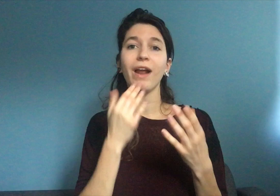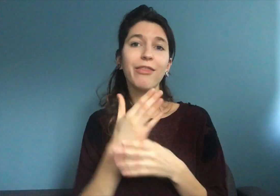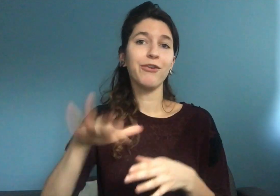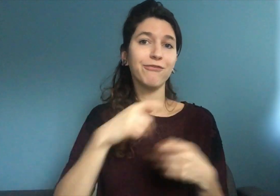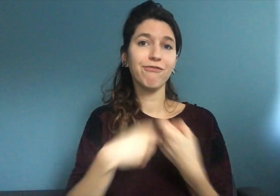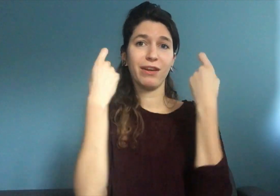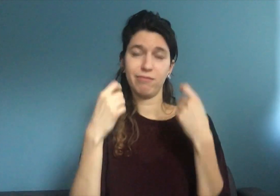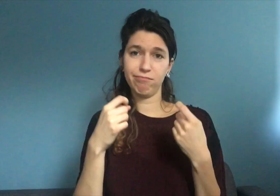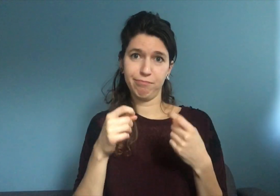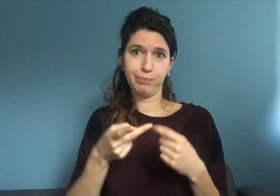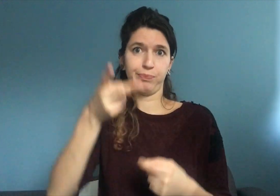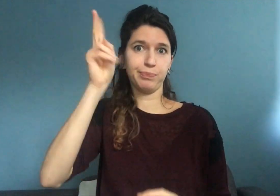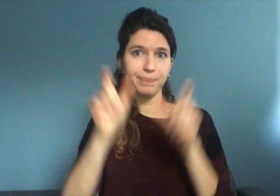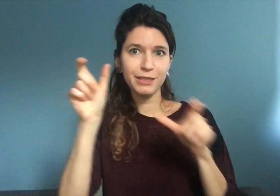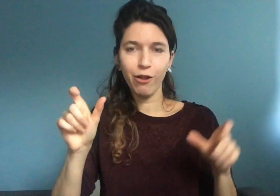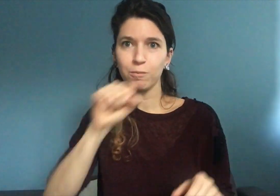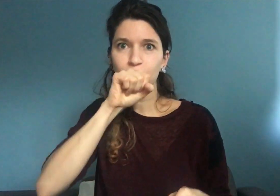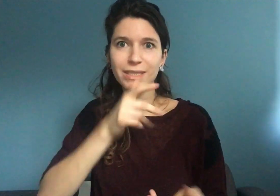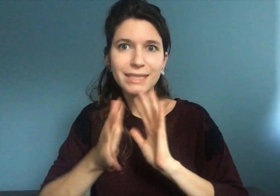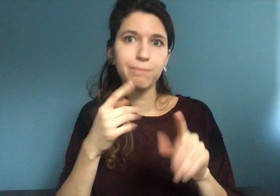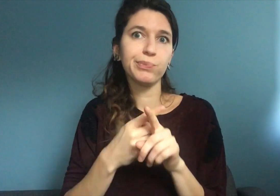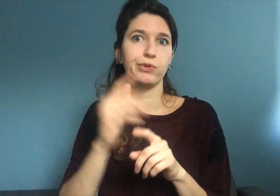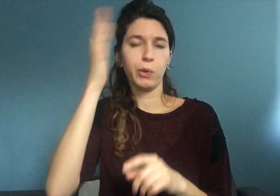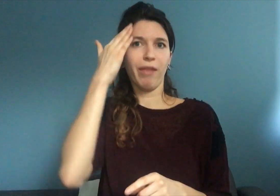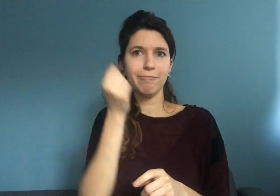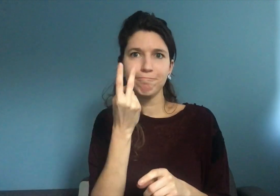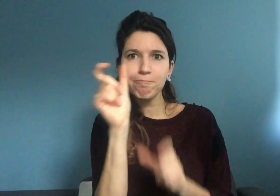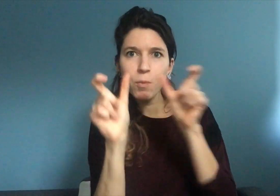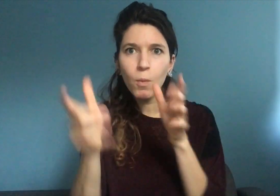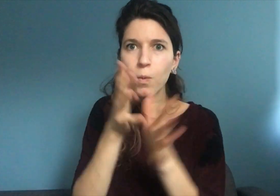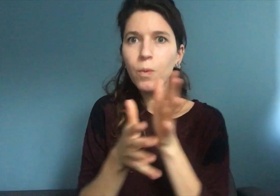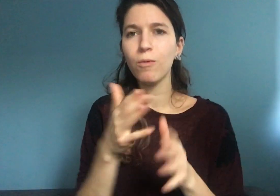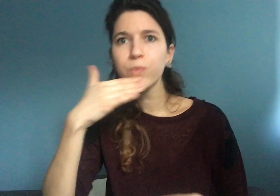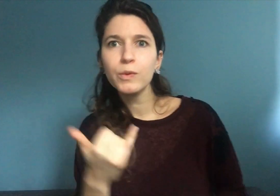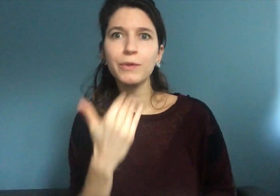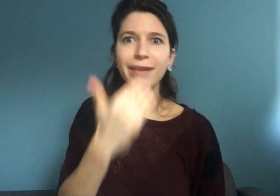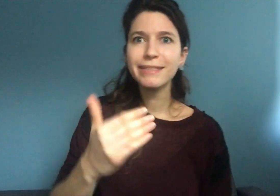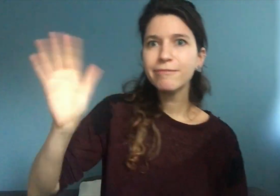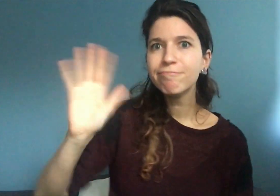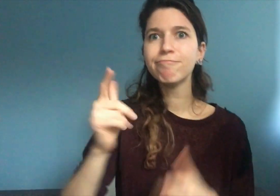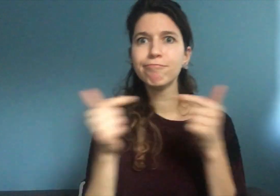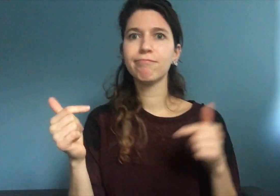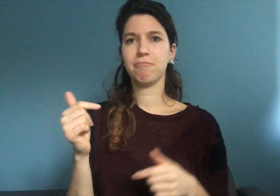Dans la ville de Louvain-la-Neuve, il y a de plus en plus de personnes intéressées à la langue des signes qui connaissent quelques signes, comme bonjour, merci, au revoir, etc.